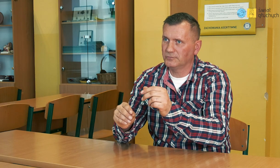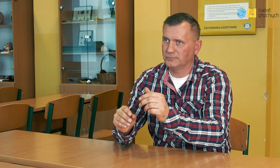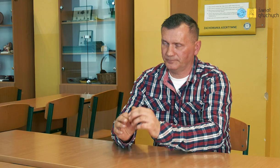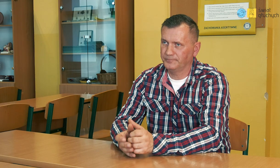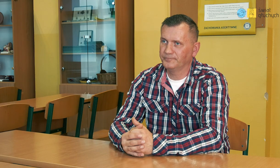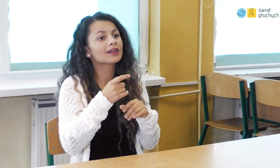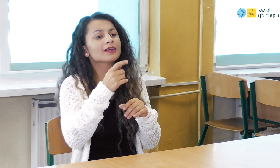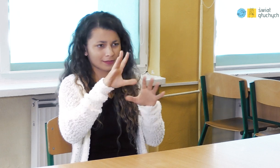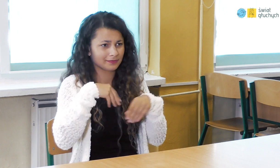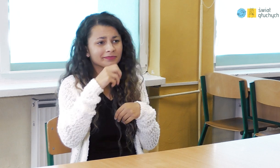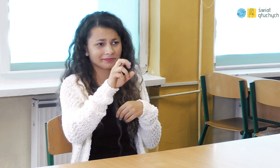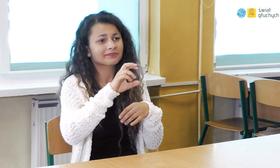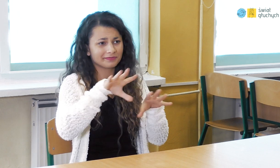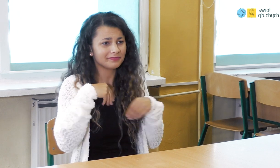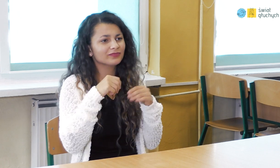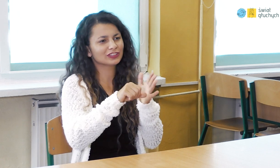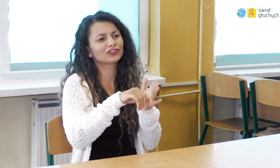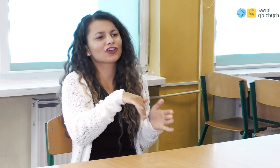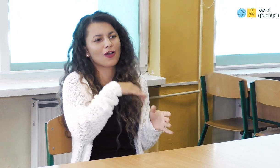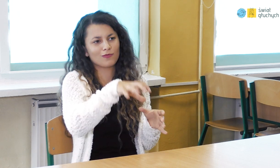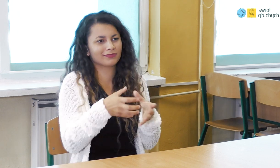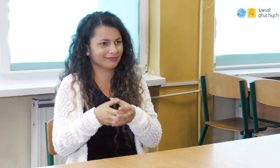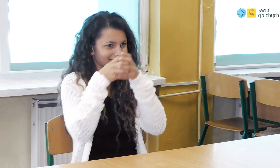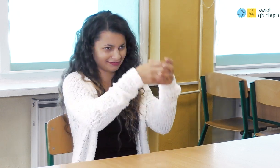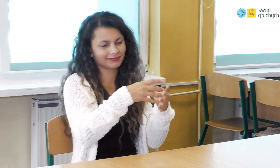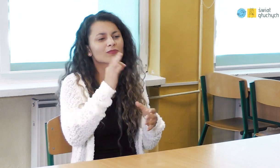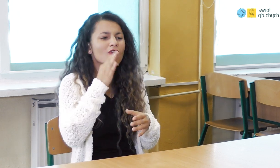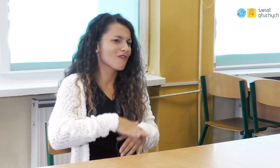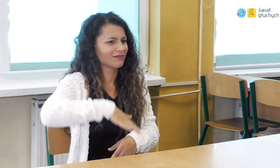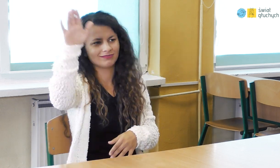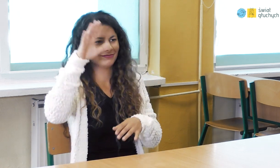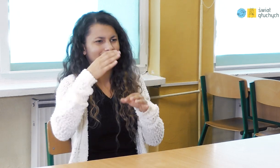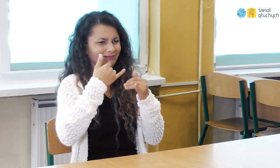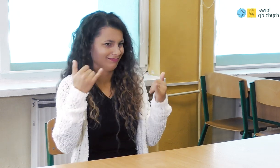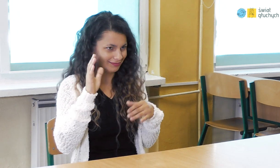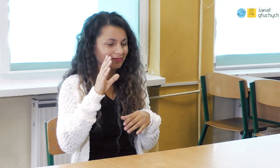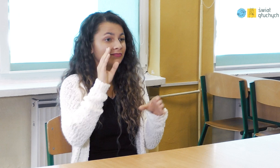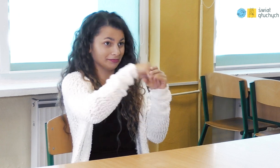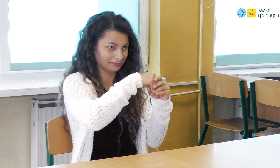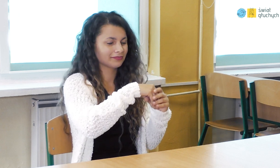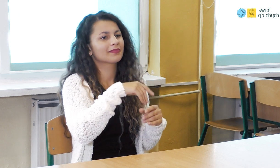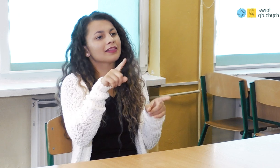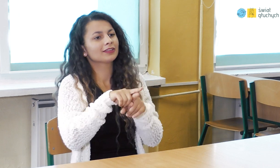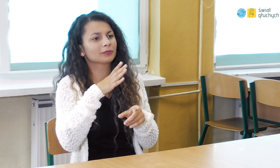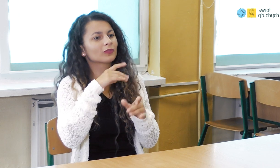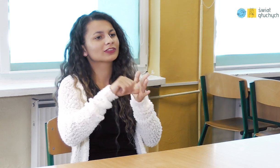Tak, razem z wychowawcą,były to wycieczki szkolne. Wszyscy jeździli, od najmłodszych po najstarszych.